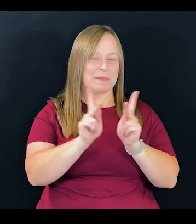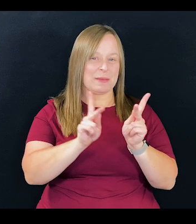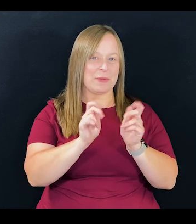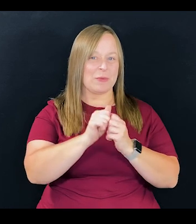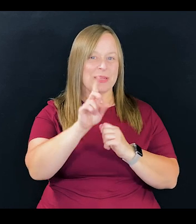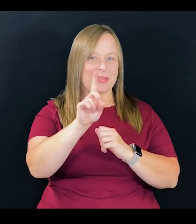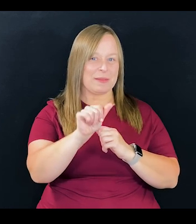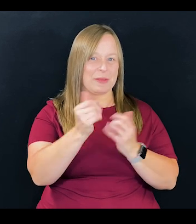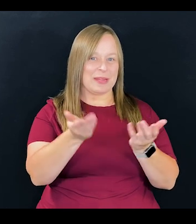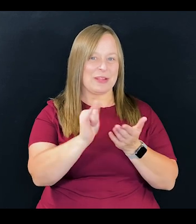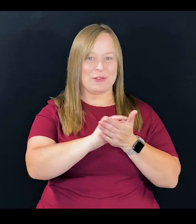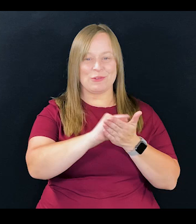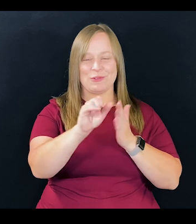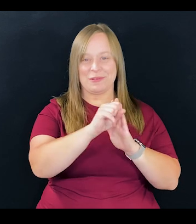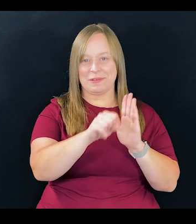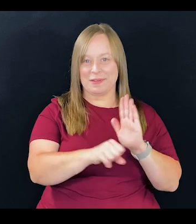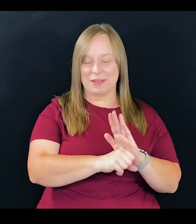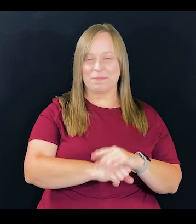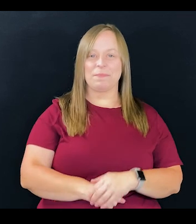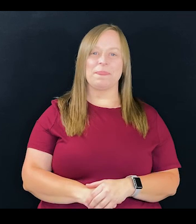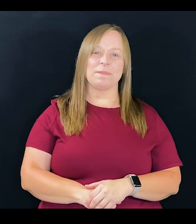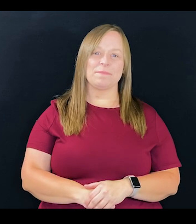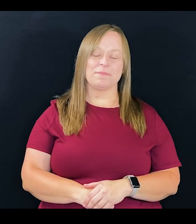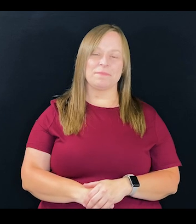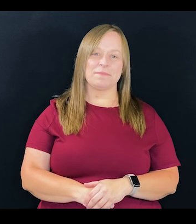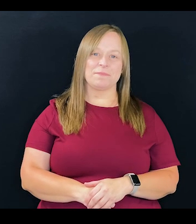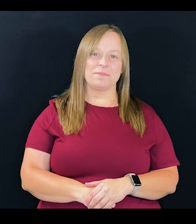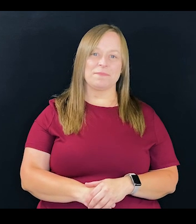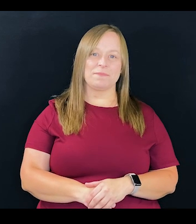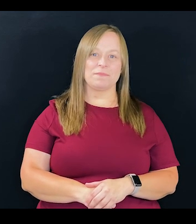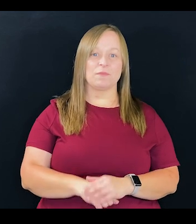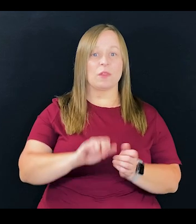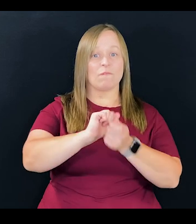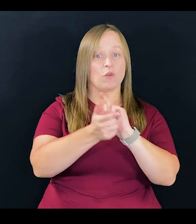sobre los derechos de las personas con discapacidades en el estado de Nueva York.